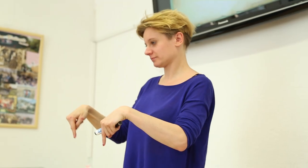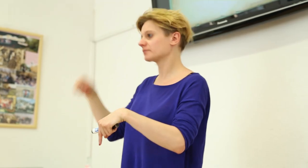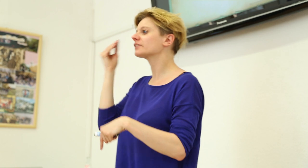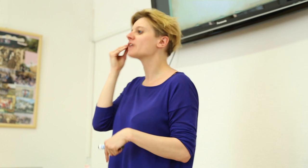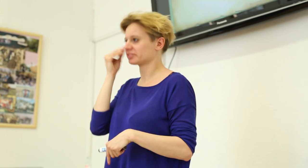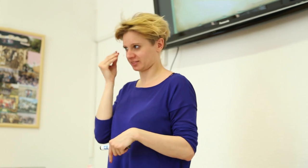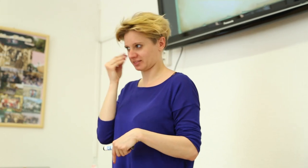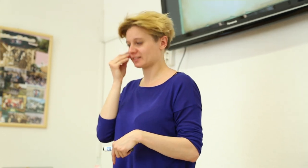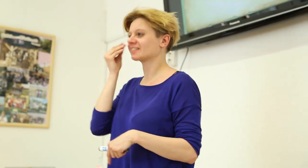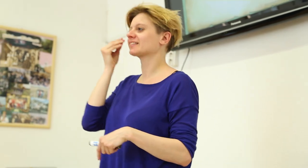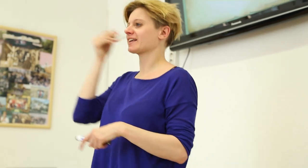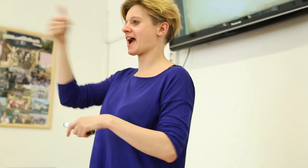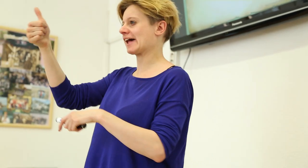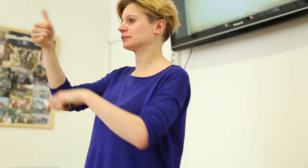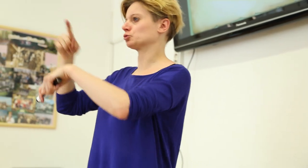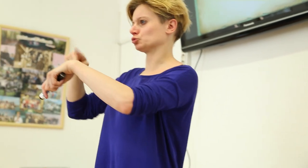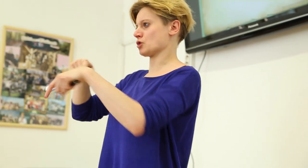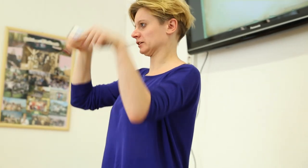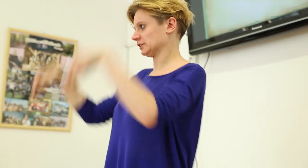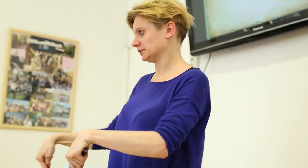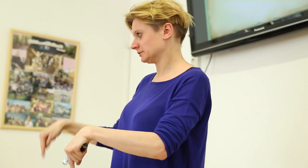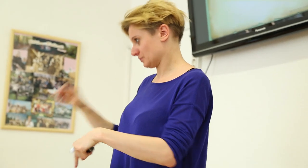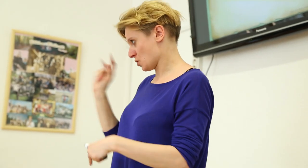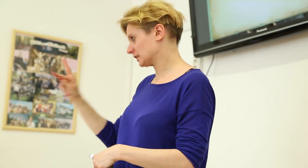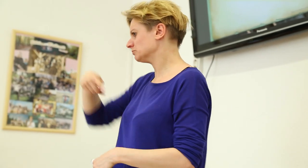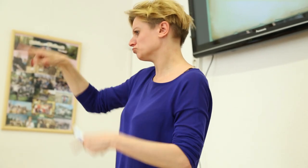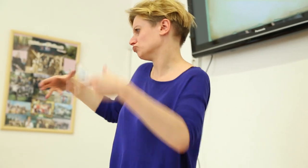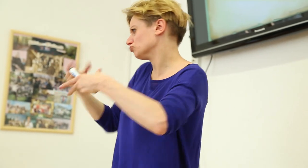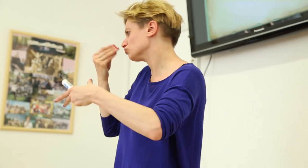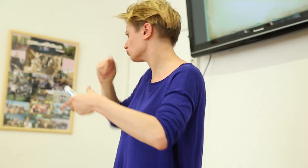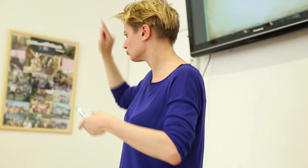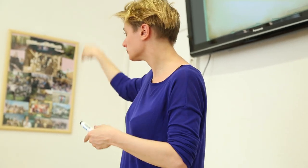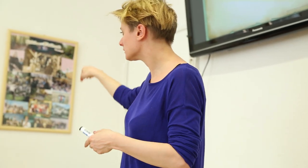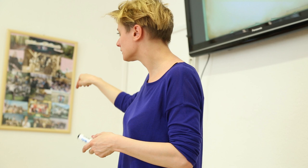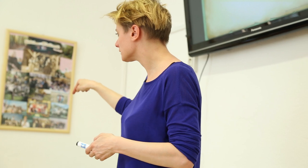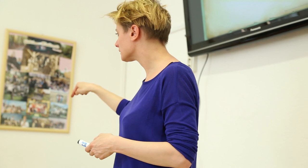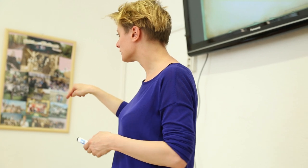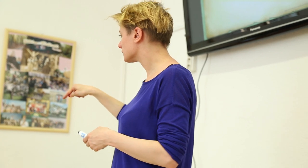Wann. Um 13 Uhr sind wir wieder hier im Raum. Gehen wir nun gemeinsam Mittagessen.